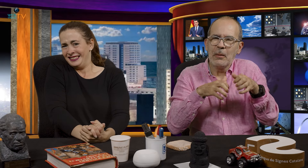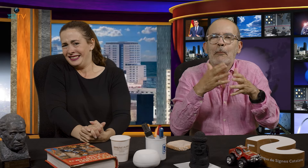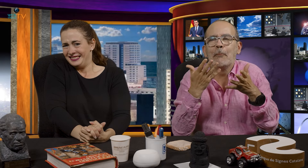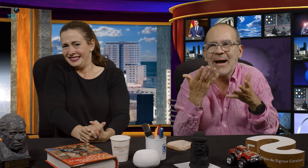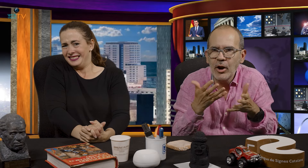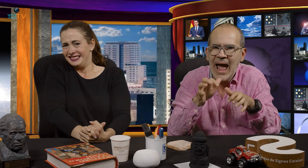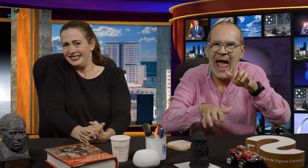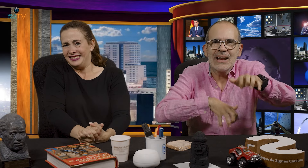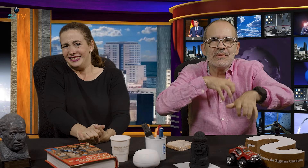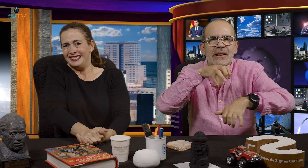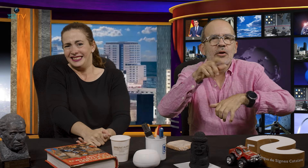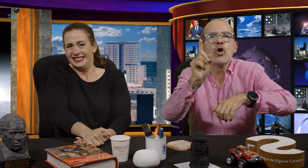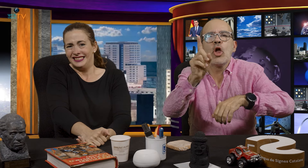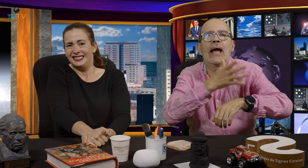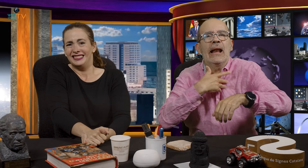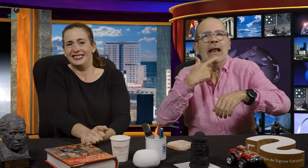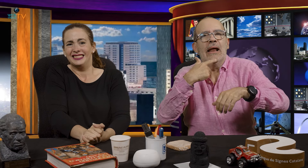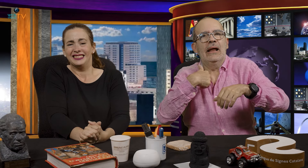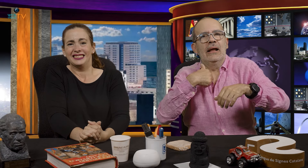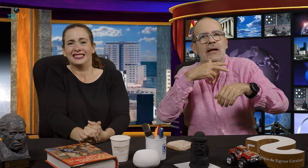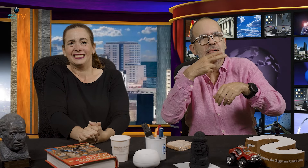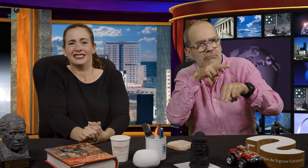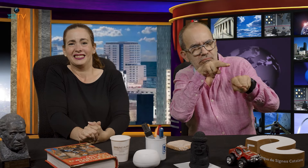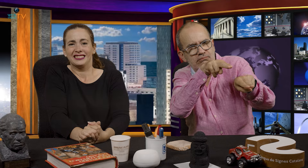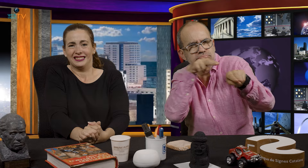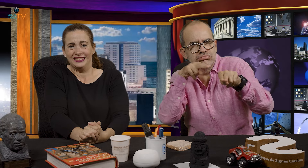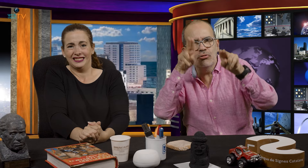Pero eso no quiere decir que disparen el conejo